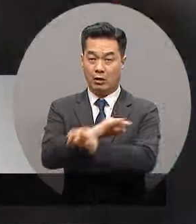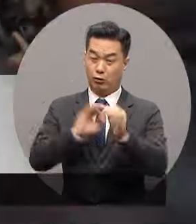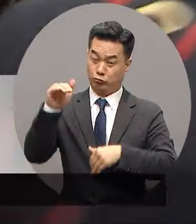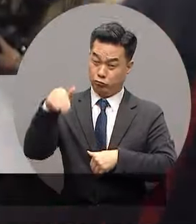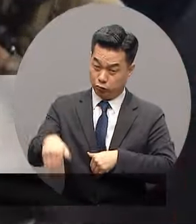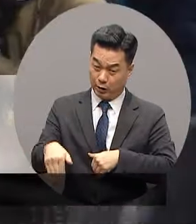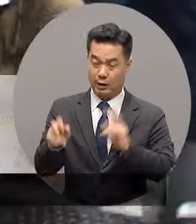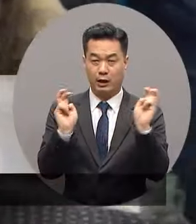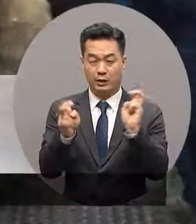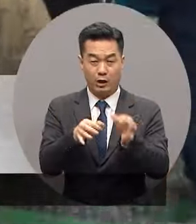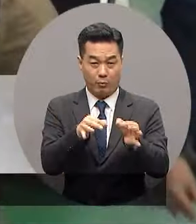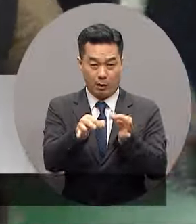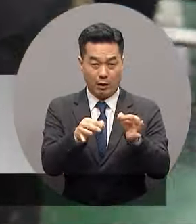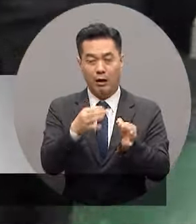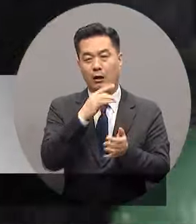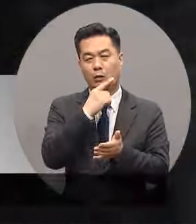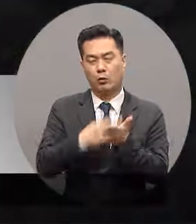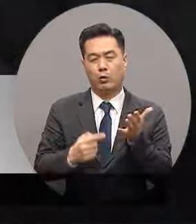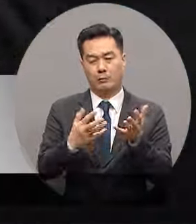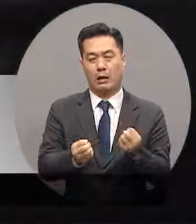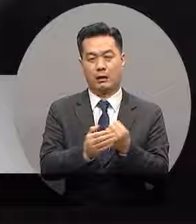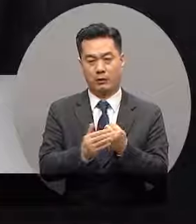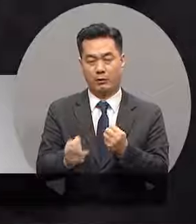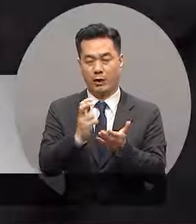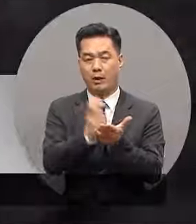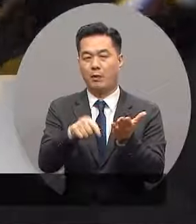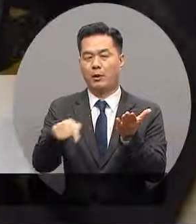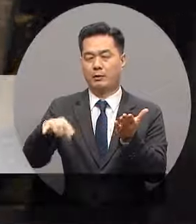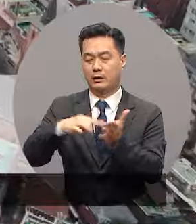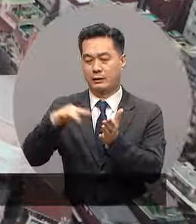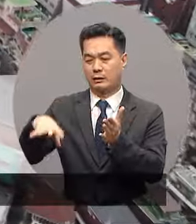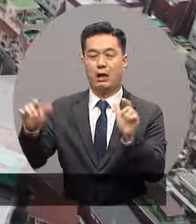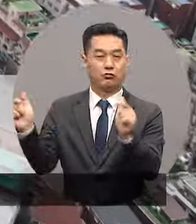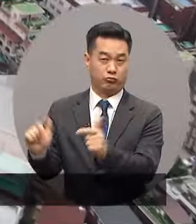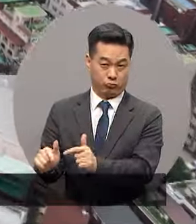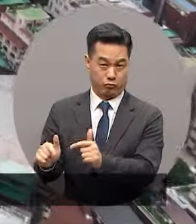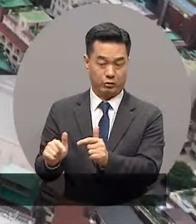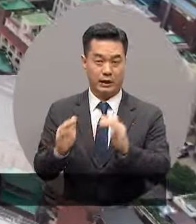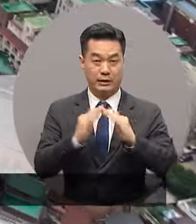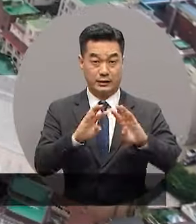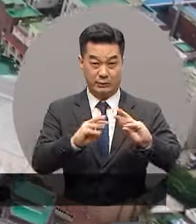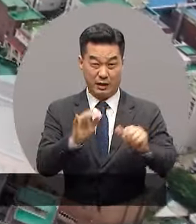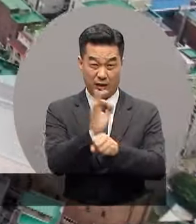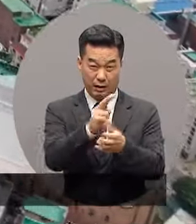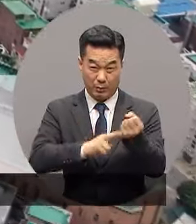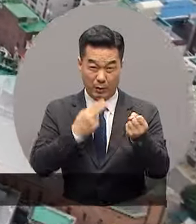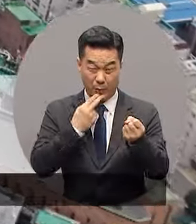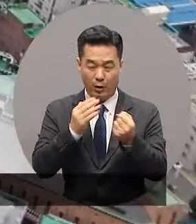경기 둔화로 기업 영업 이익이 크게 떨어지면서 법인세 감소로 이어졌고 부동산